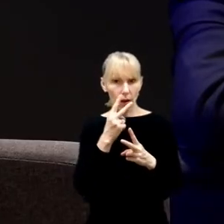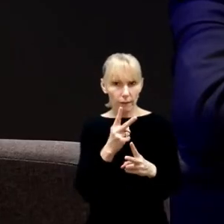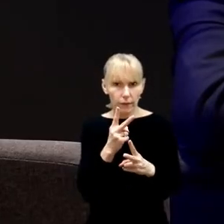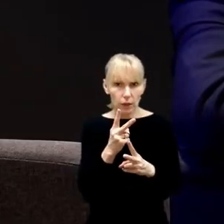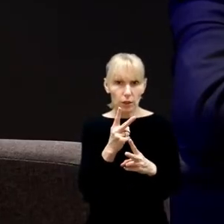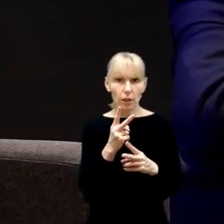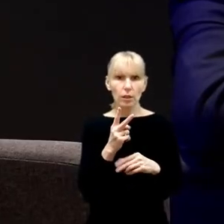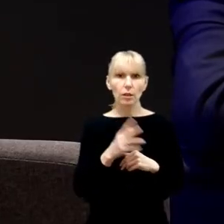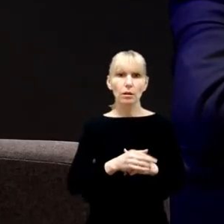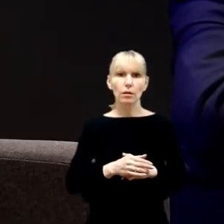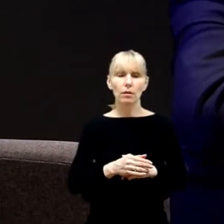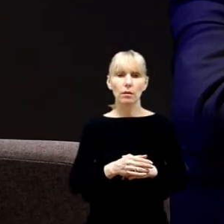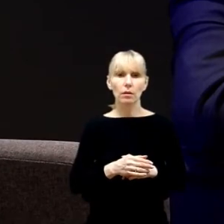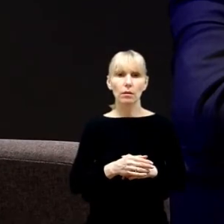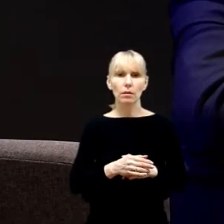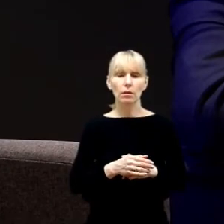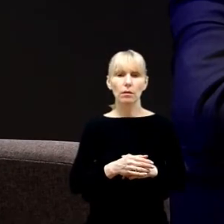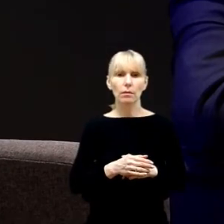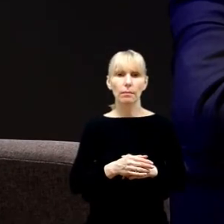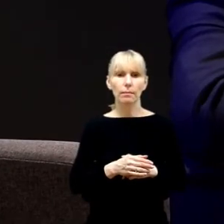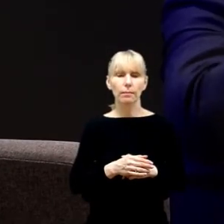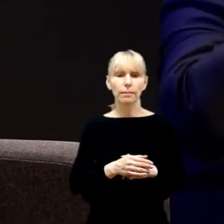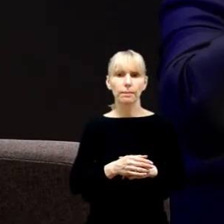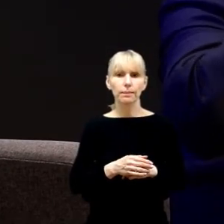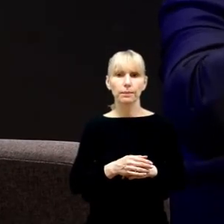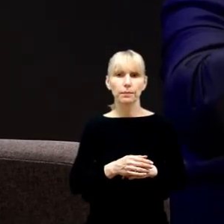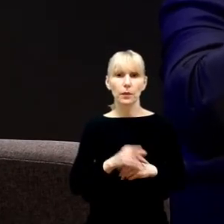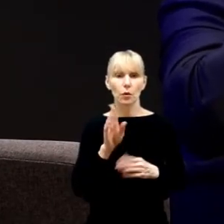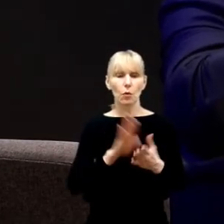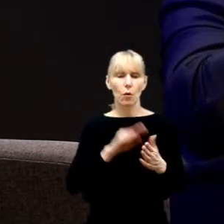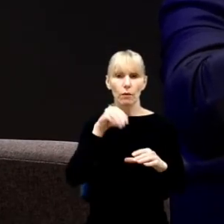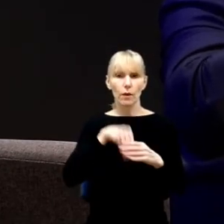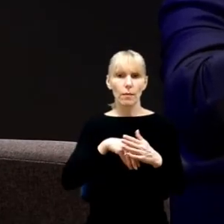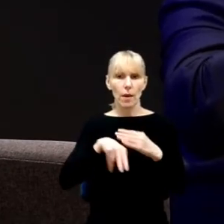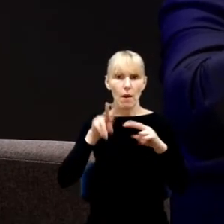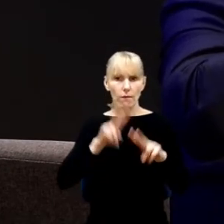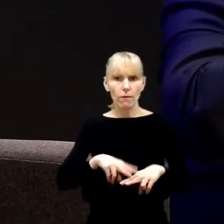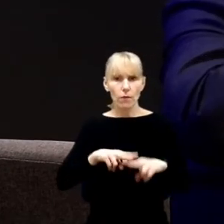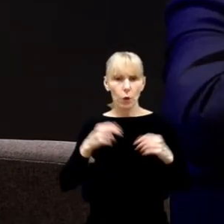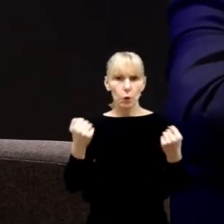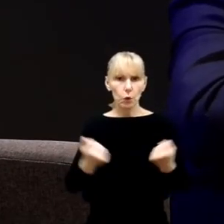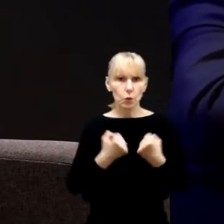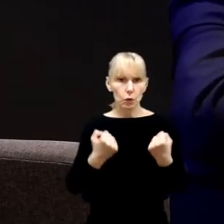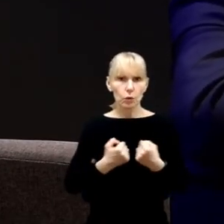które są absolutnie niezbędne po to, żeby fundusz działający w sposób rynkowy wszedł na ten rynek lokalny,